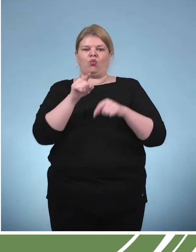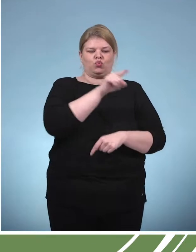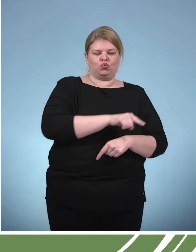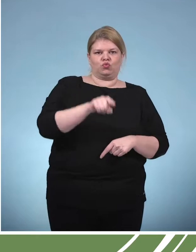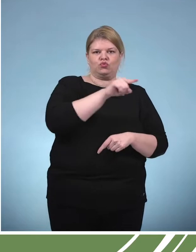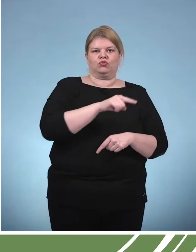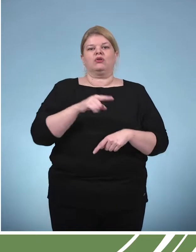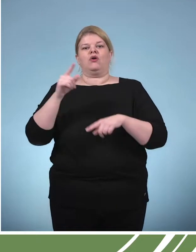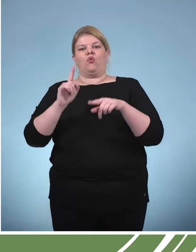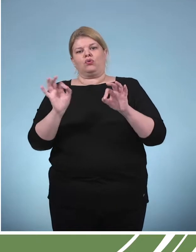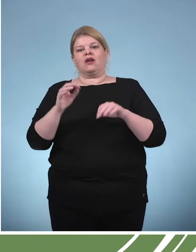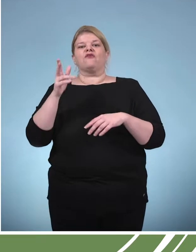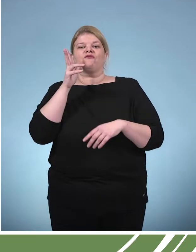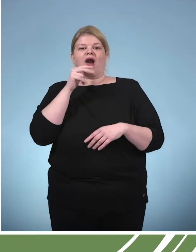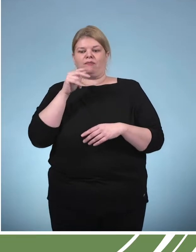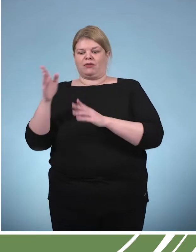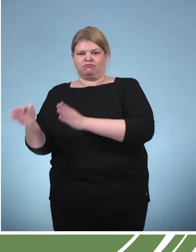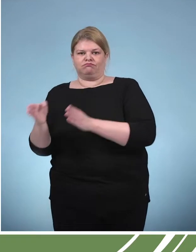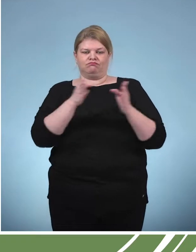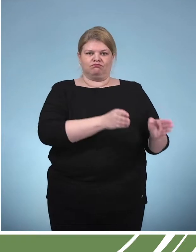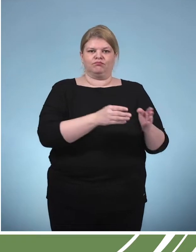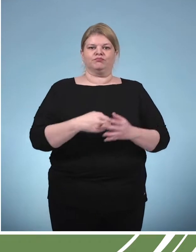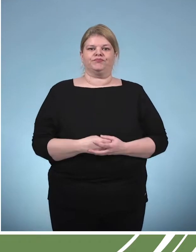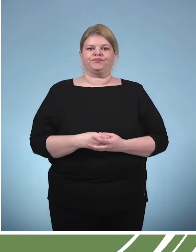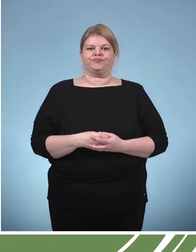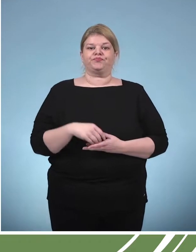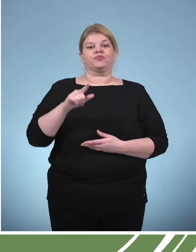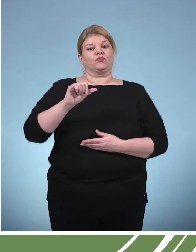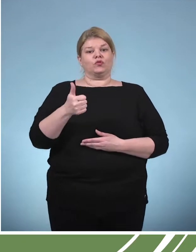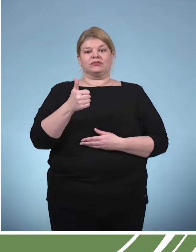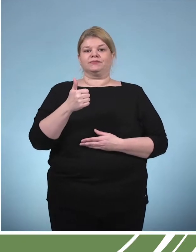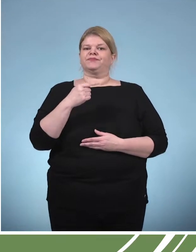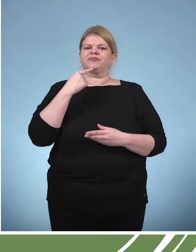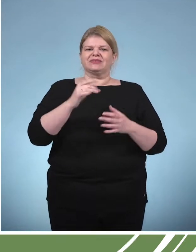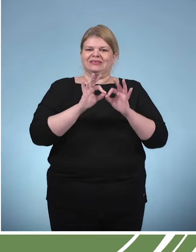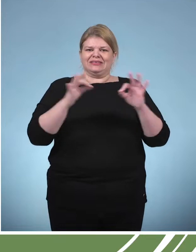Du kannst außerdem zwei unterschiedliche Farben benutzen. Schreibe Aussagen über Werte auf die Kärtchen.